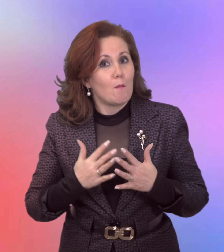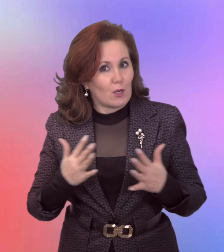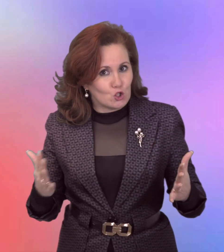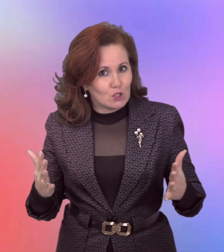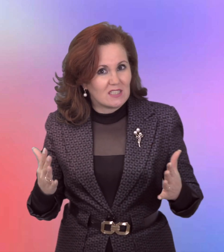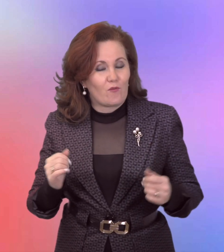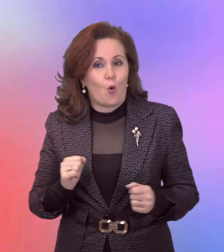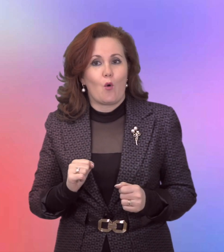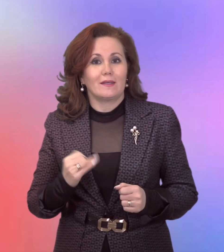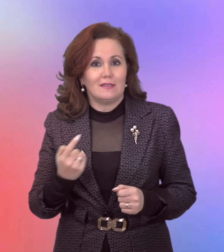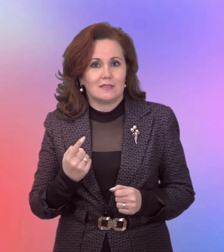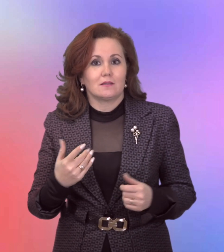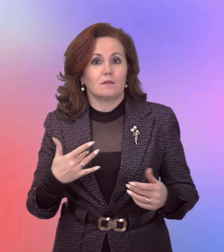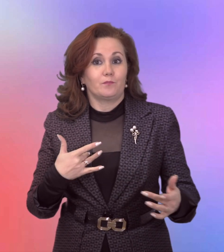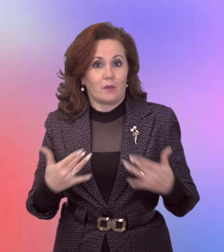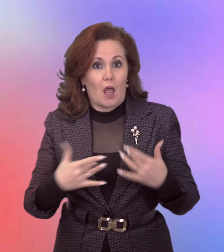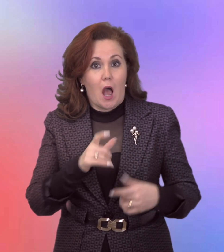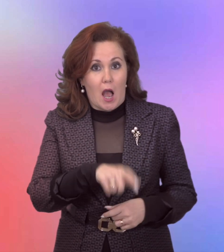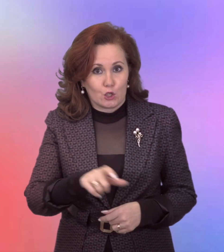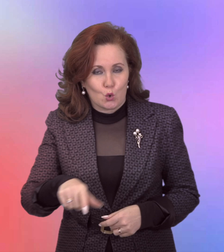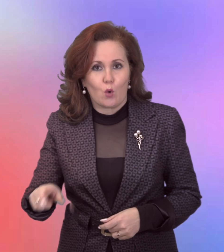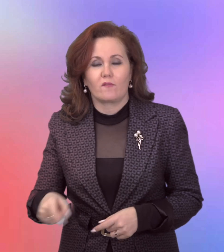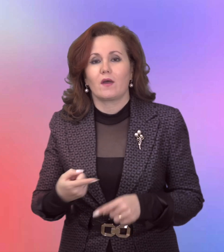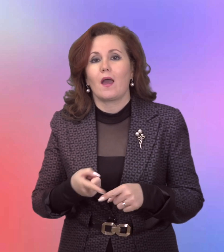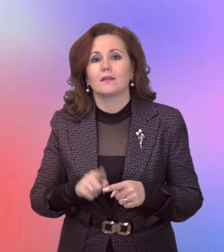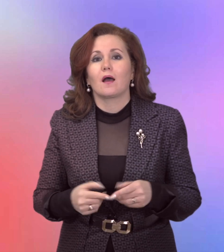Большинство из них —